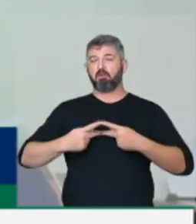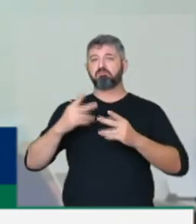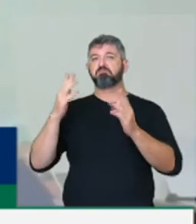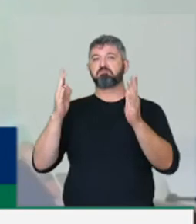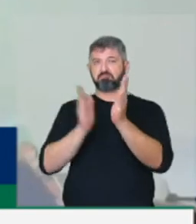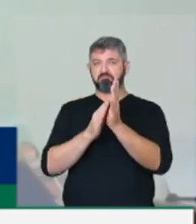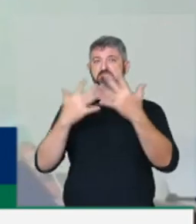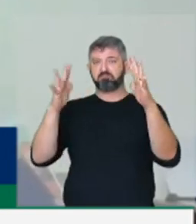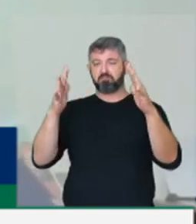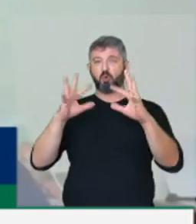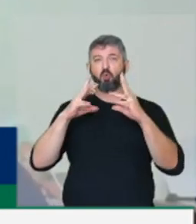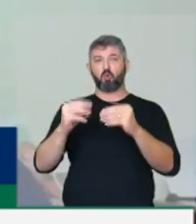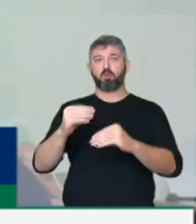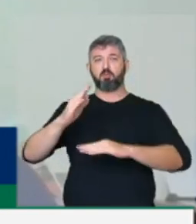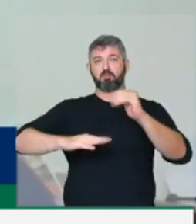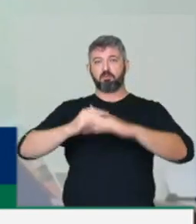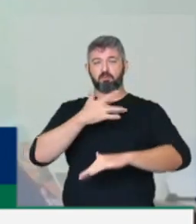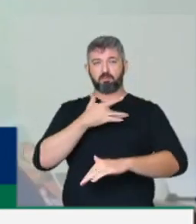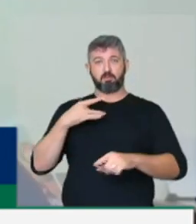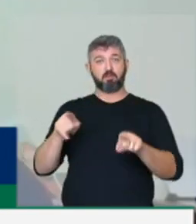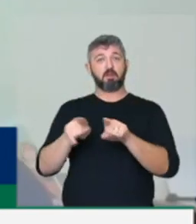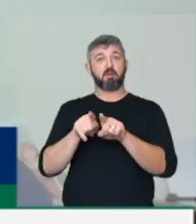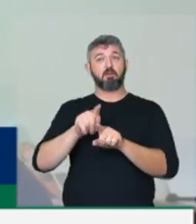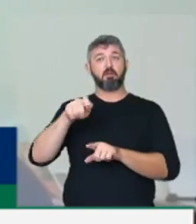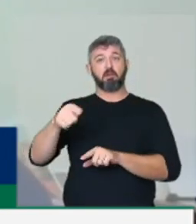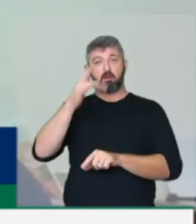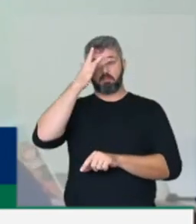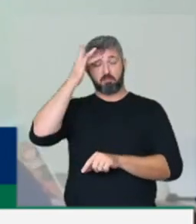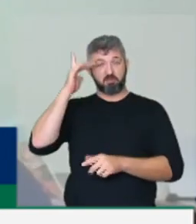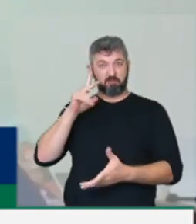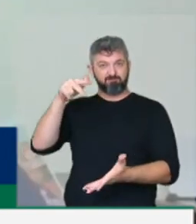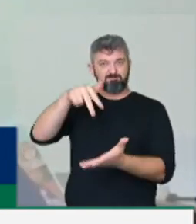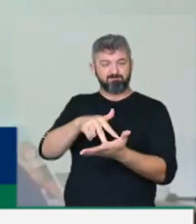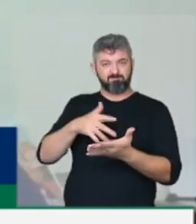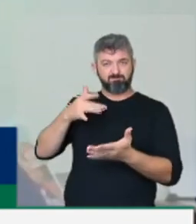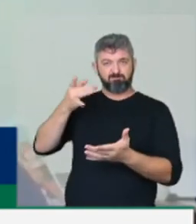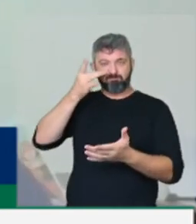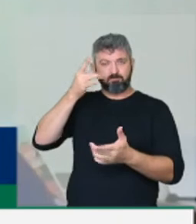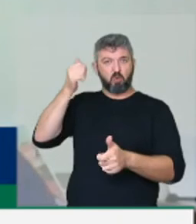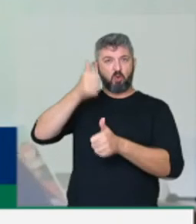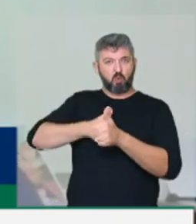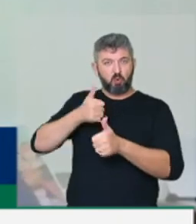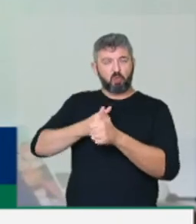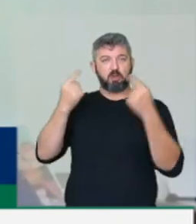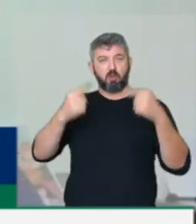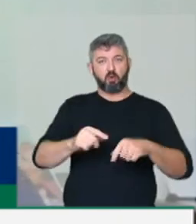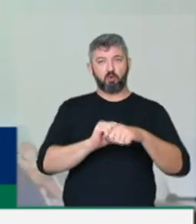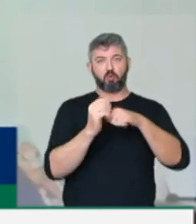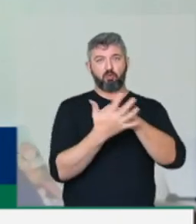PROFISSIONAIS DE SAÚDE... ESPECIALMENTE AQUELES QUE ESTÃO NA LINHA DE FRENTE... DO COMBATE É COVID-19. SÃO